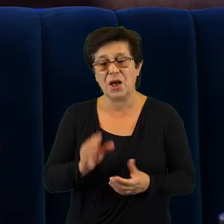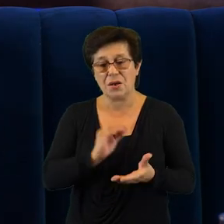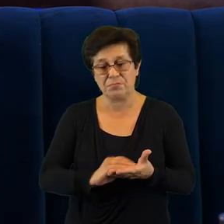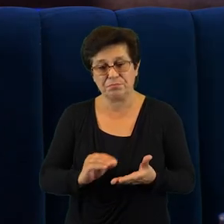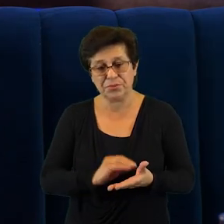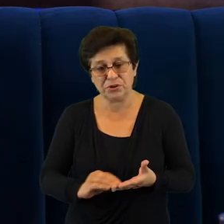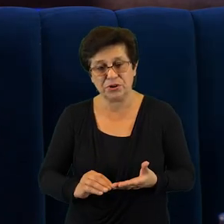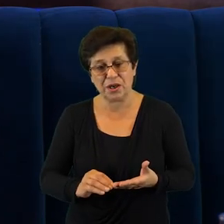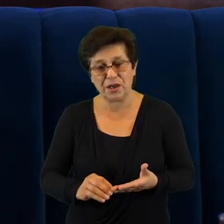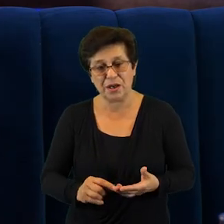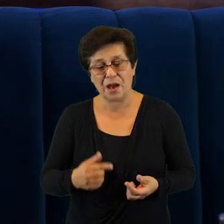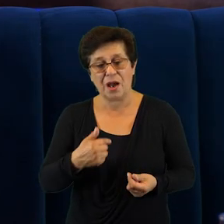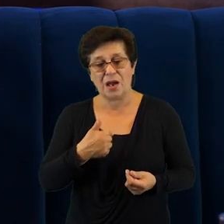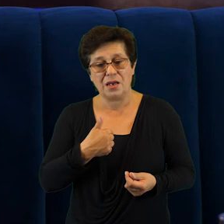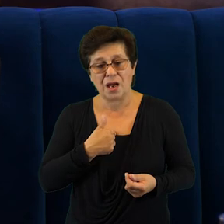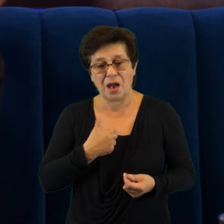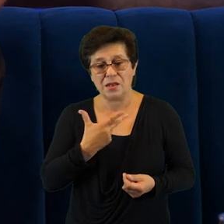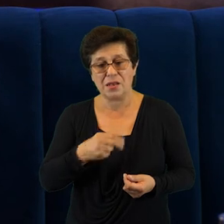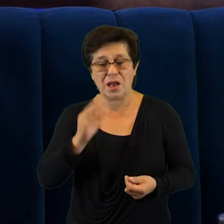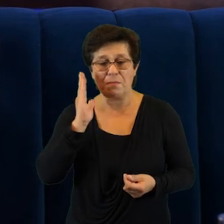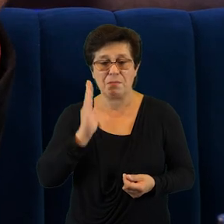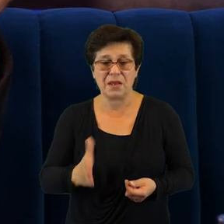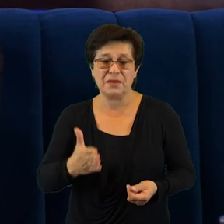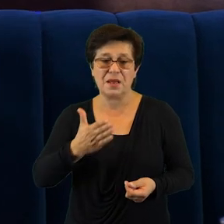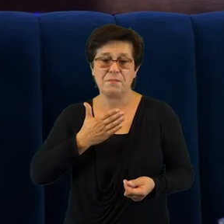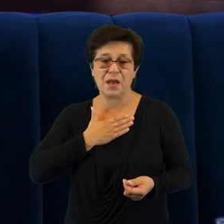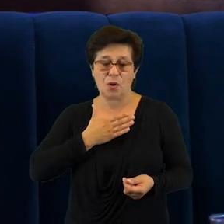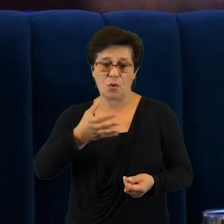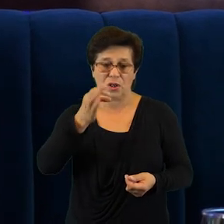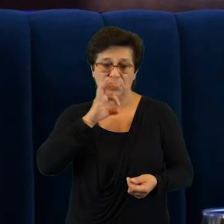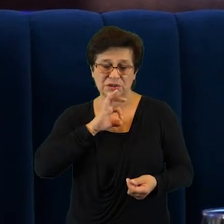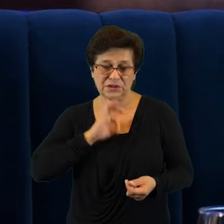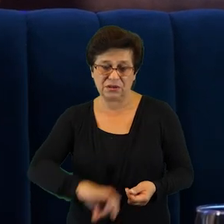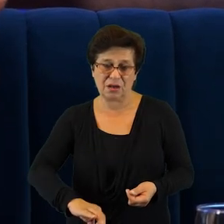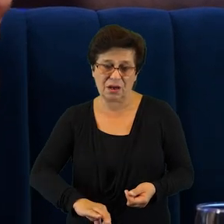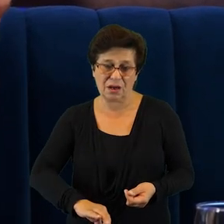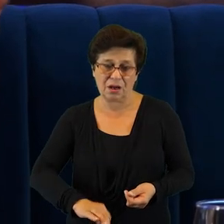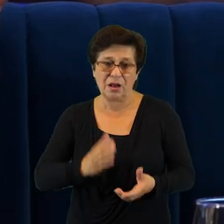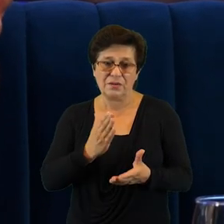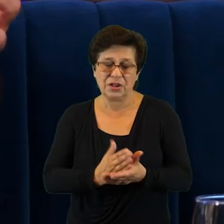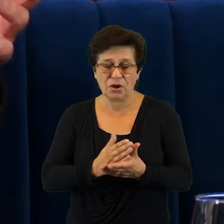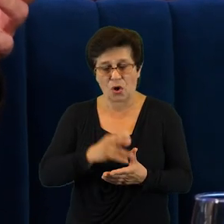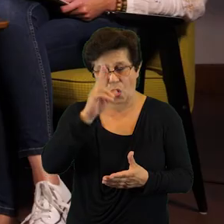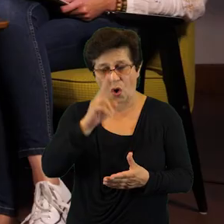I pisze: "A ja nie będę miał syna i tylko ojciec po śmierci poda mi rękę w zaświatach".